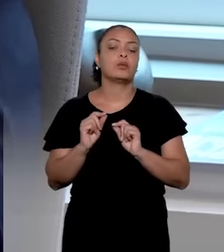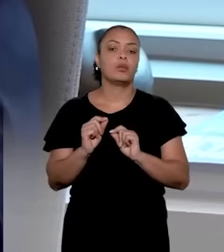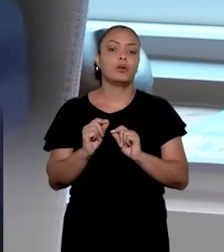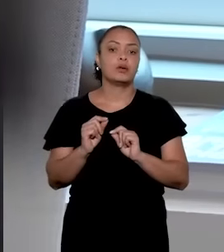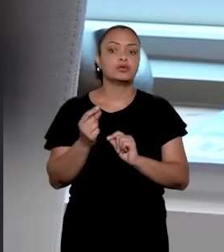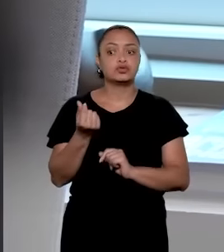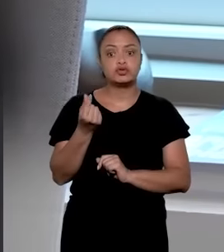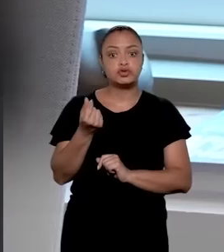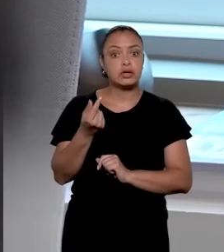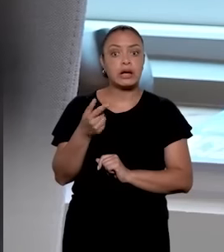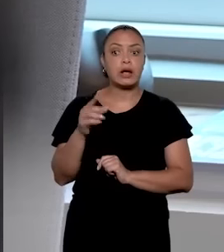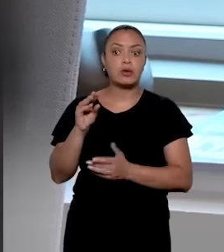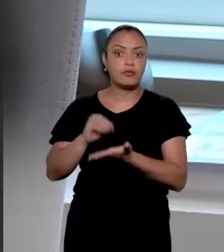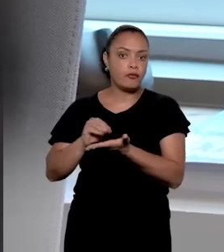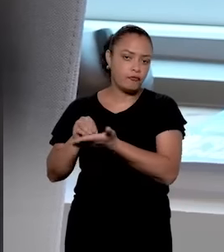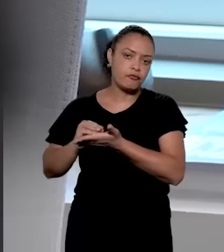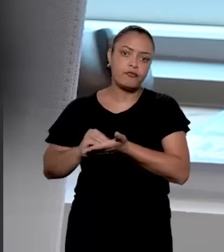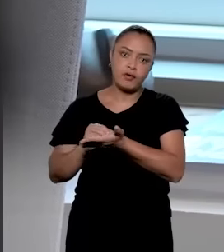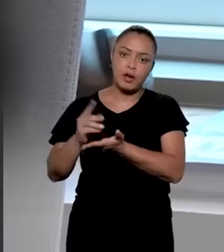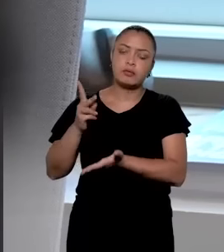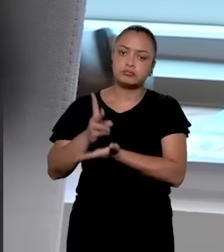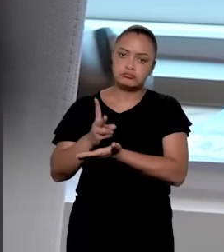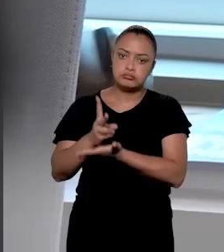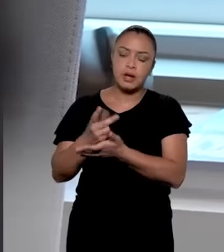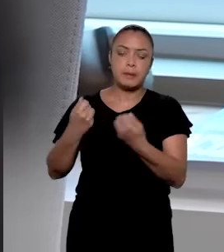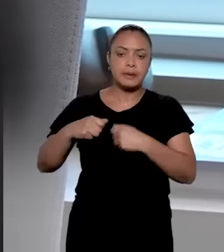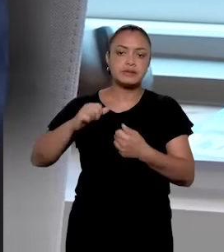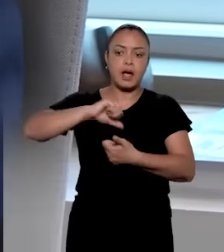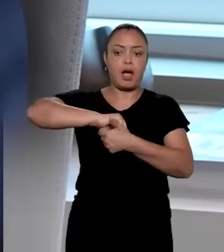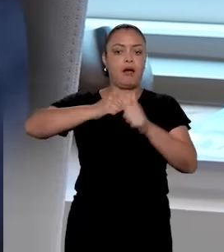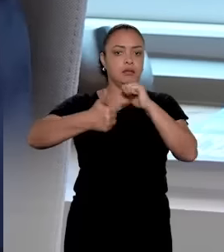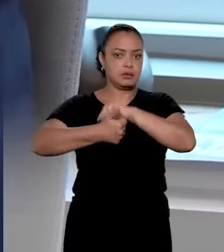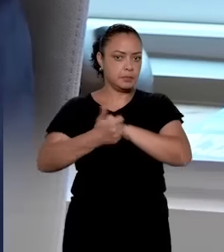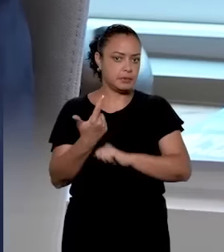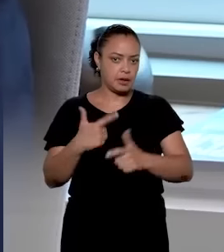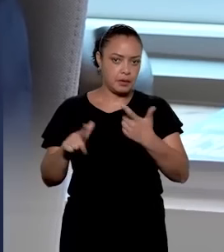mas o dinheiro sempre é insuficiente. Então, tem que ter outros mecanismos que funcionam muito bem.